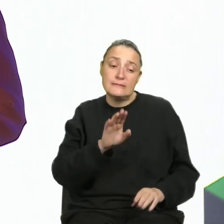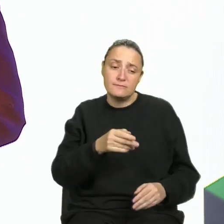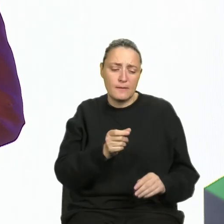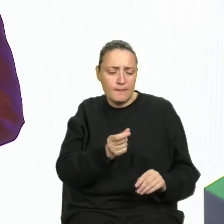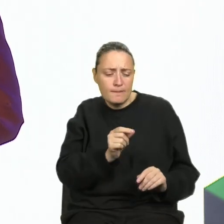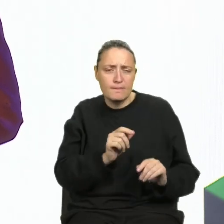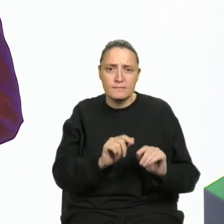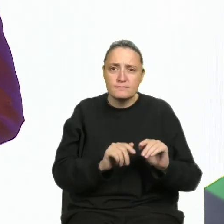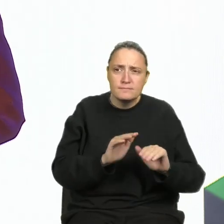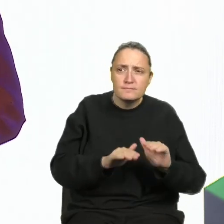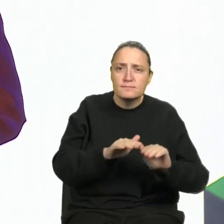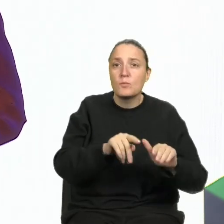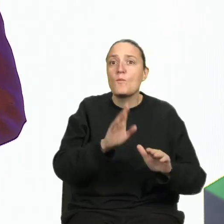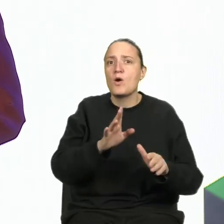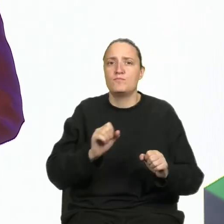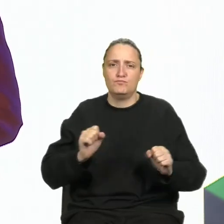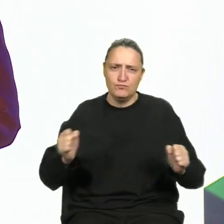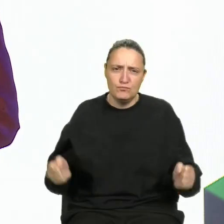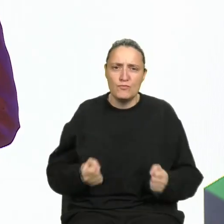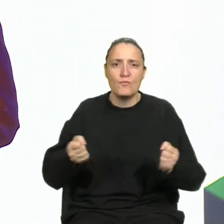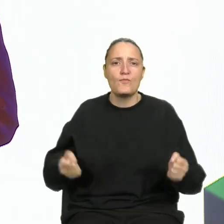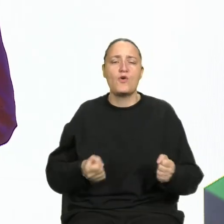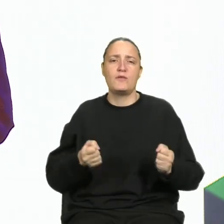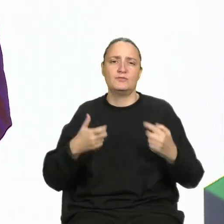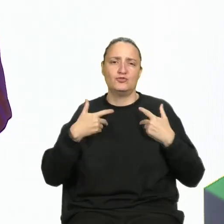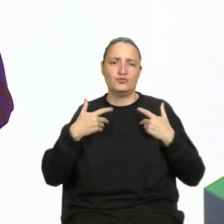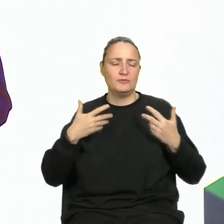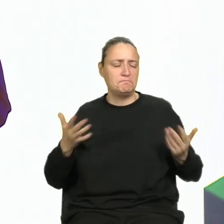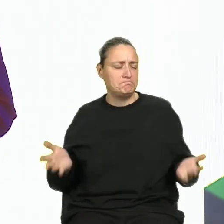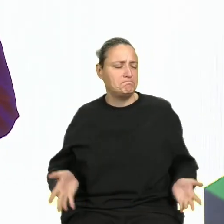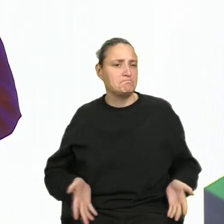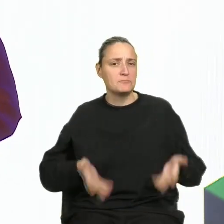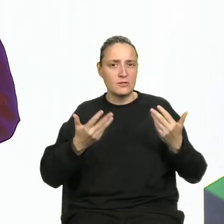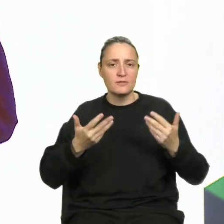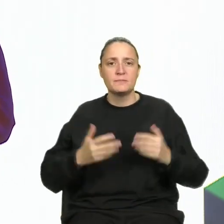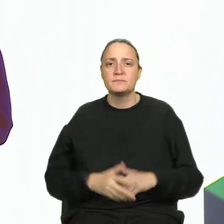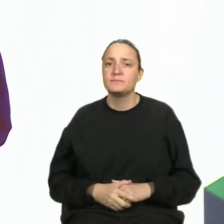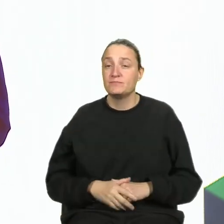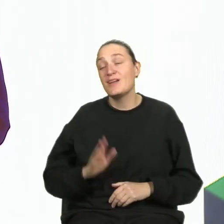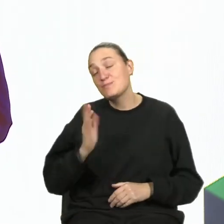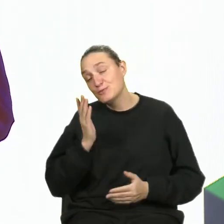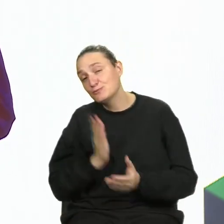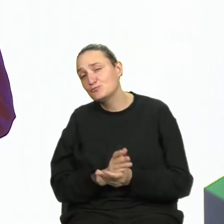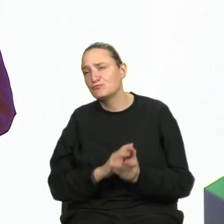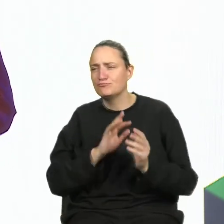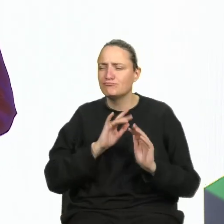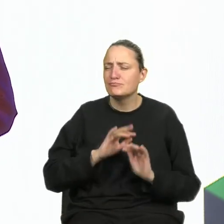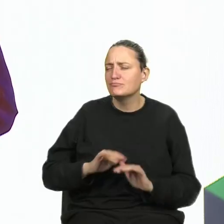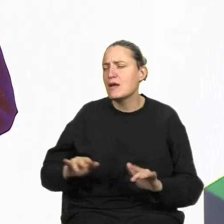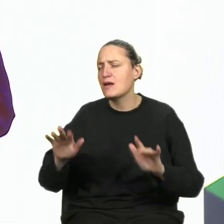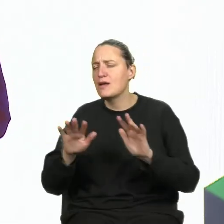że mamy olbrzymią motywację do życia, a później, tak jak wspomniałam, dzieje się magia i możemy inspirować do tego inne osoby.